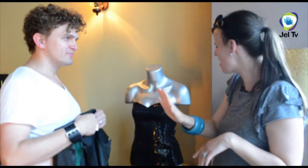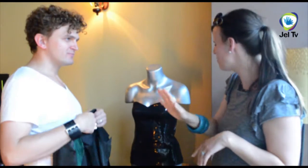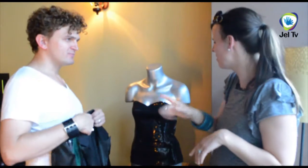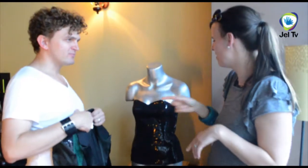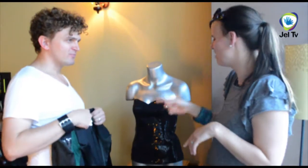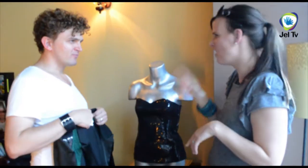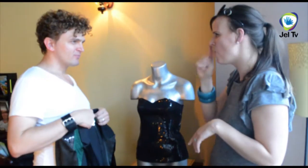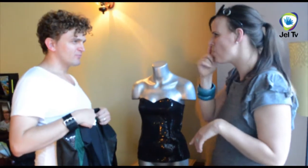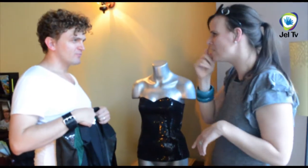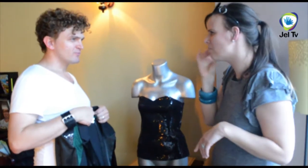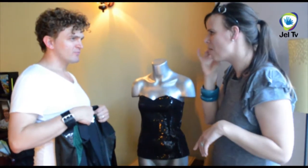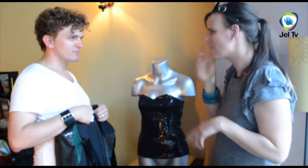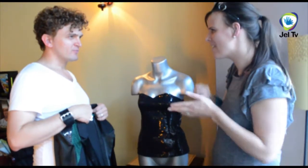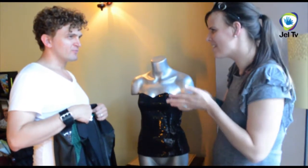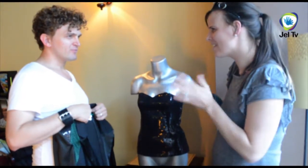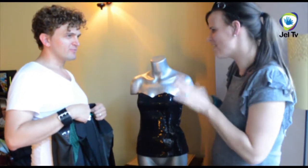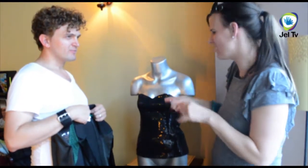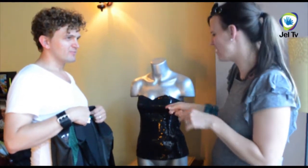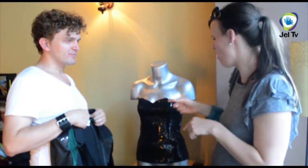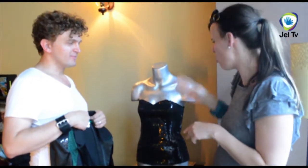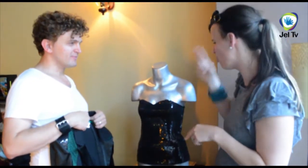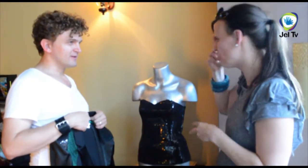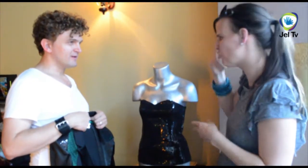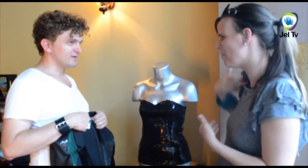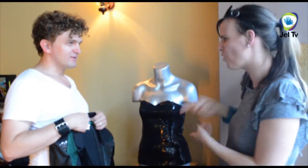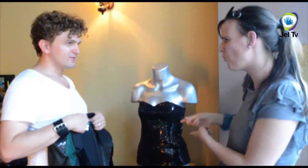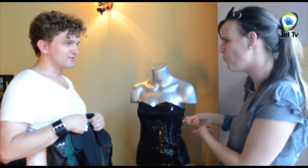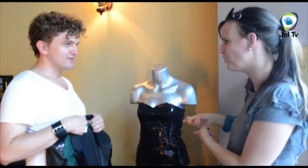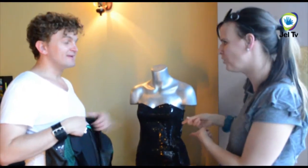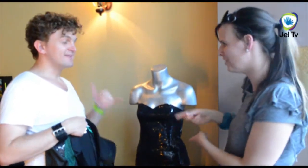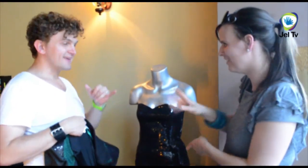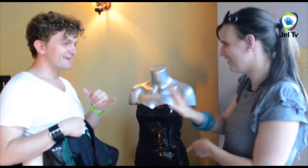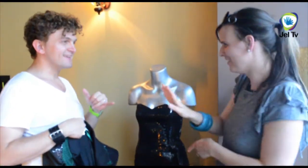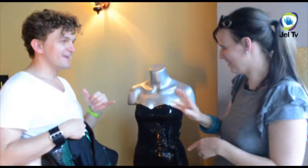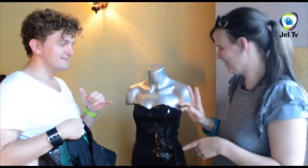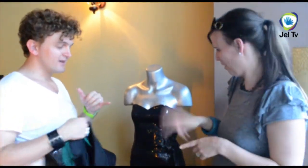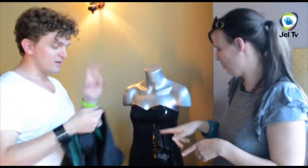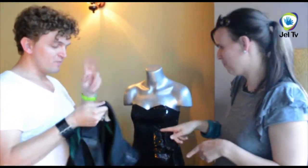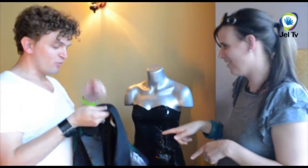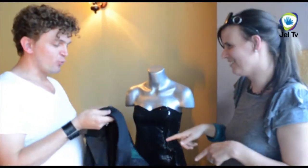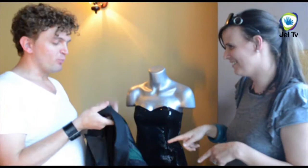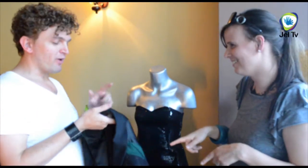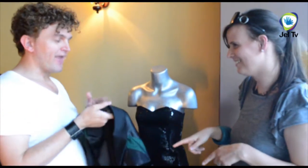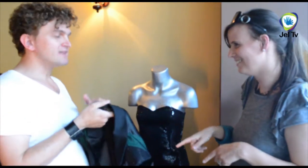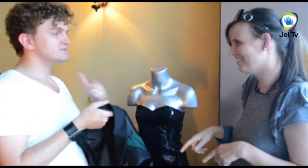Észrevettem, Orosz Barbarának tervezted ezt a ruhát, olyan ismerősnek tűnik. Igen. - Valóban?